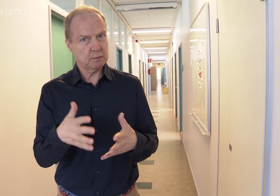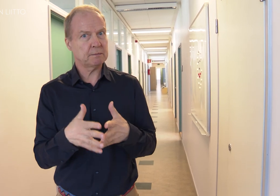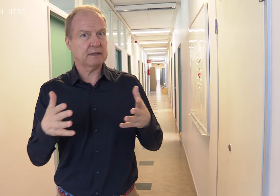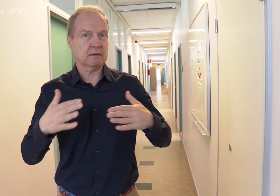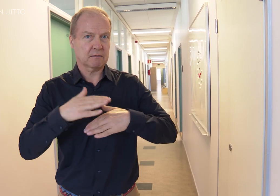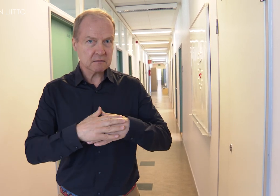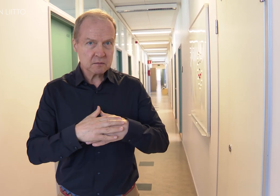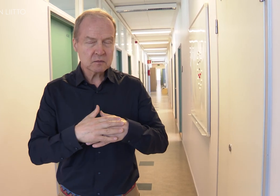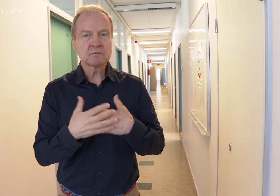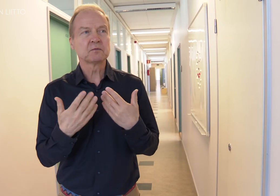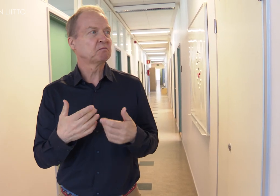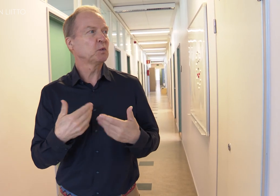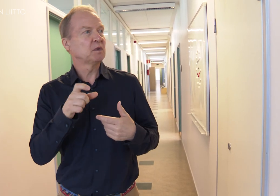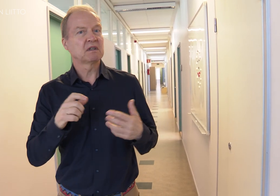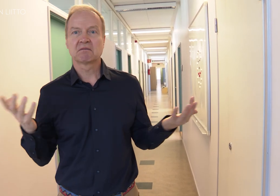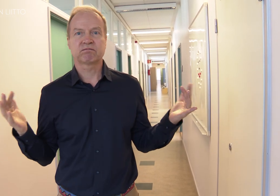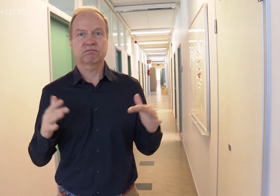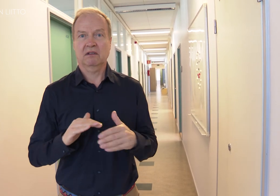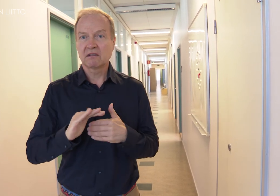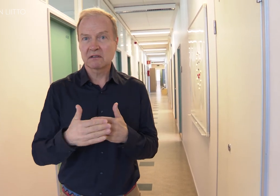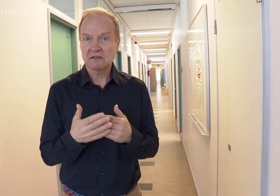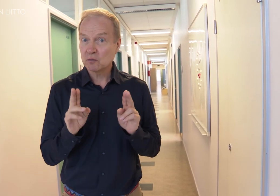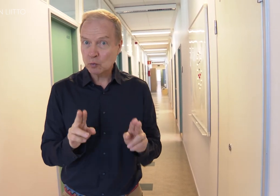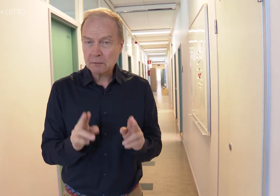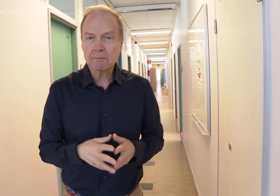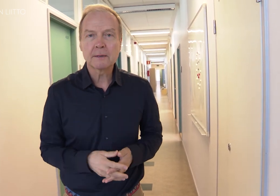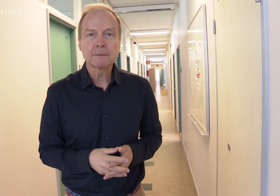Tässä välissä on siis ollut pitkä tauko. Työntekijät ovat nyt palanneet ja toiminta palautumassa normaaliksi.